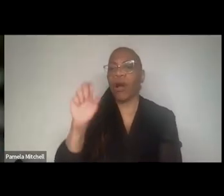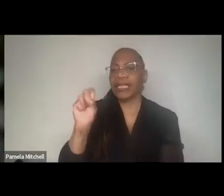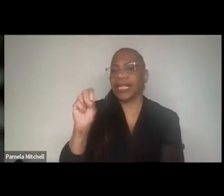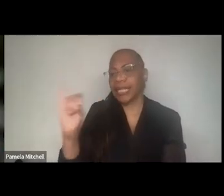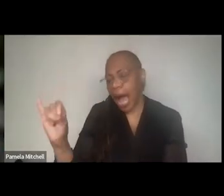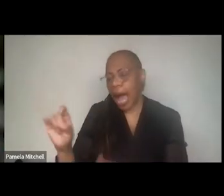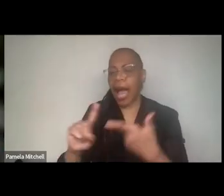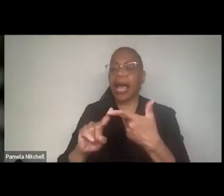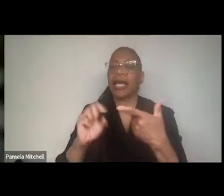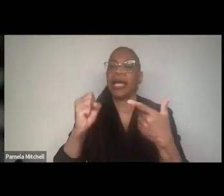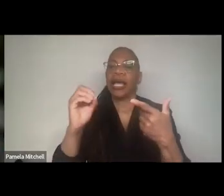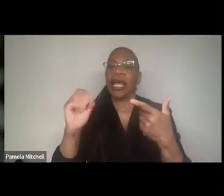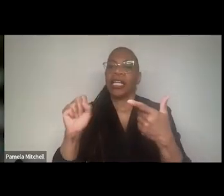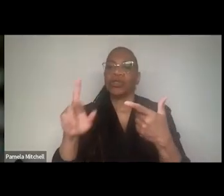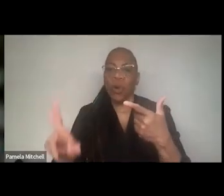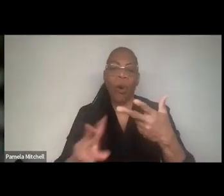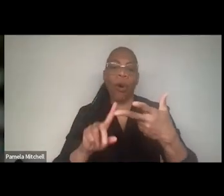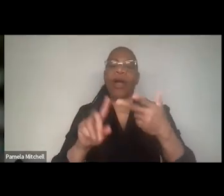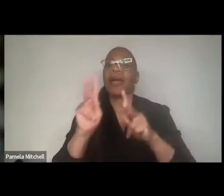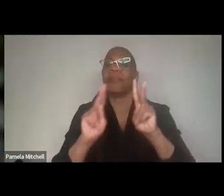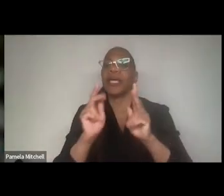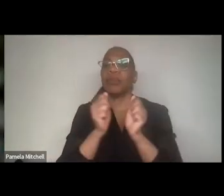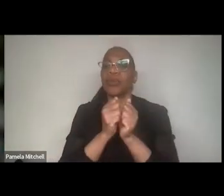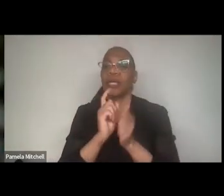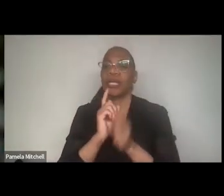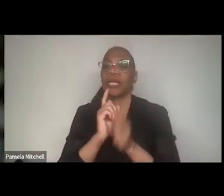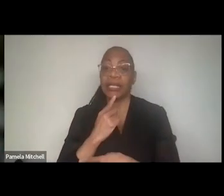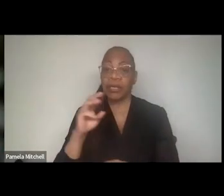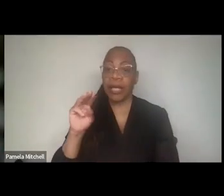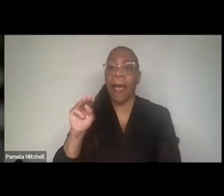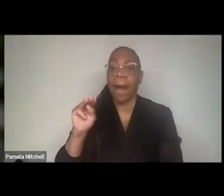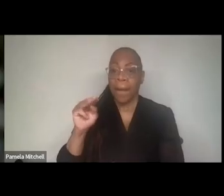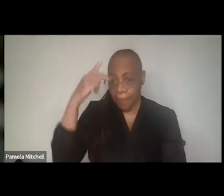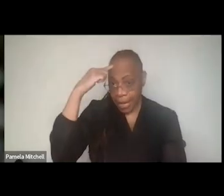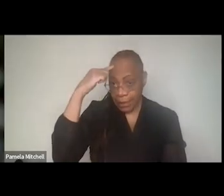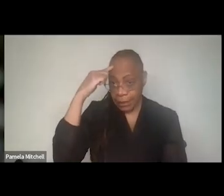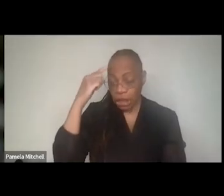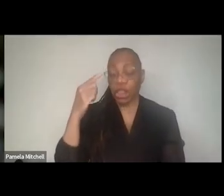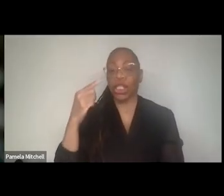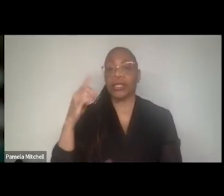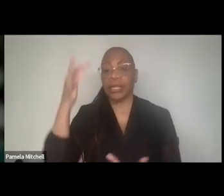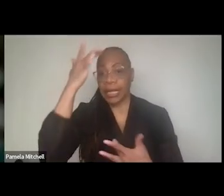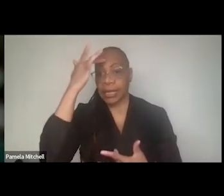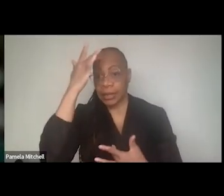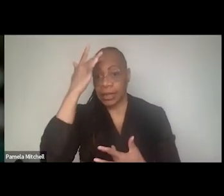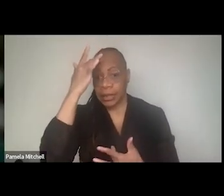y personas con enfermedades mentales graves, también puede ser muy útil para lesiones cerebrales. Es el estándar de oro para diagnosticar lesiones cerebrales